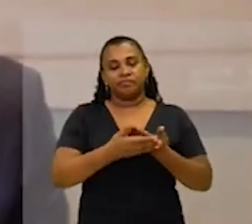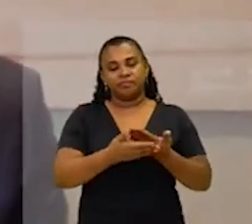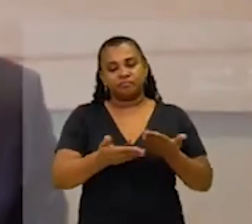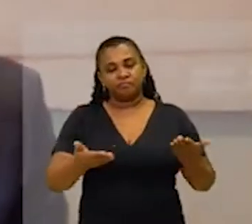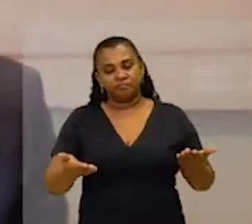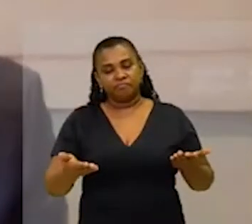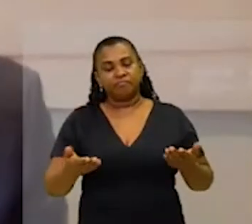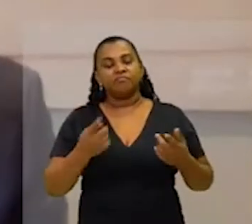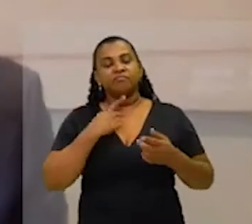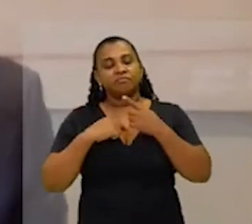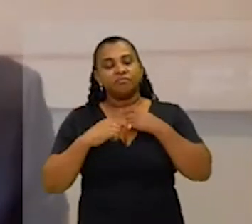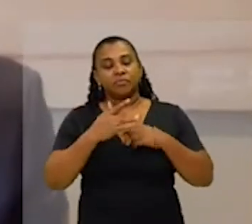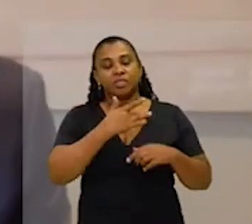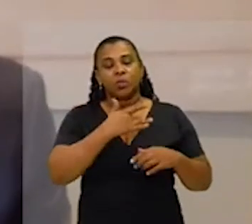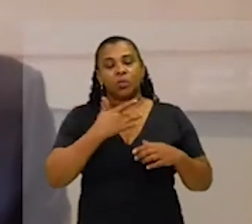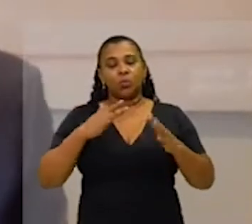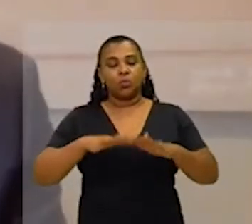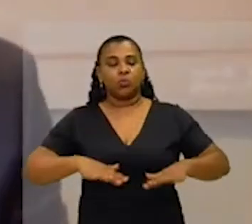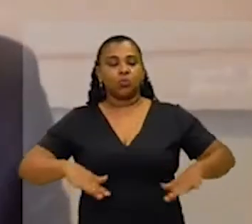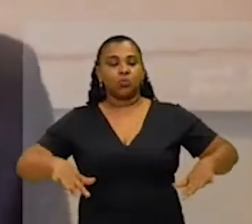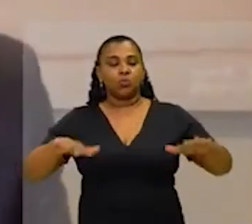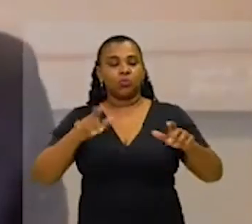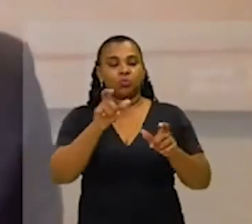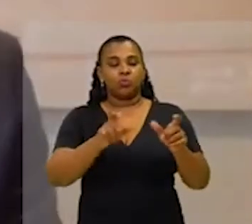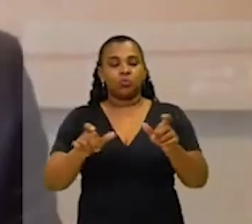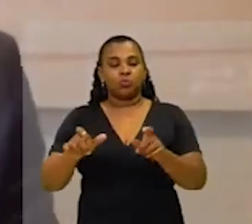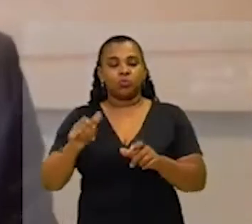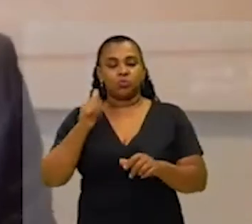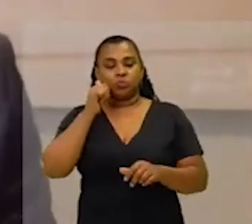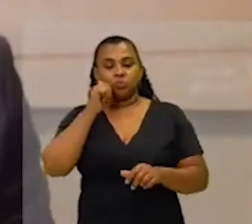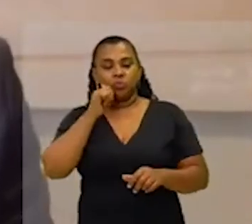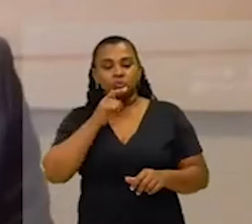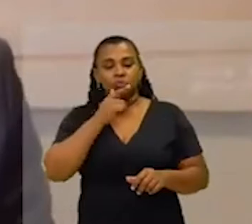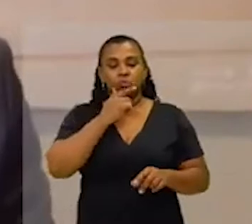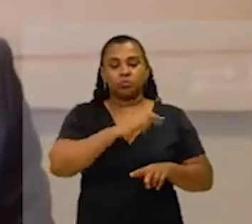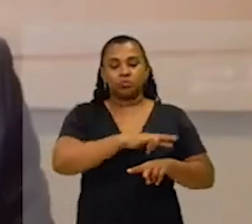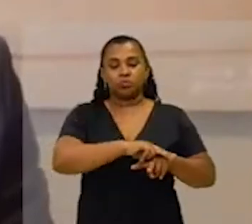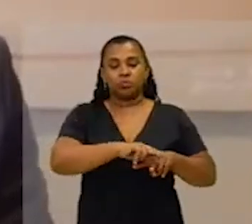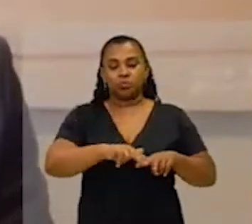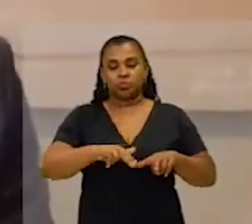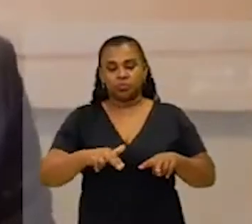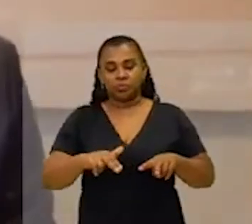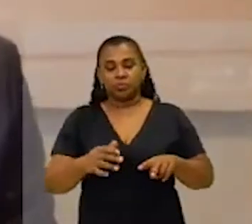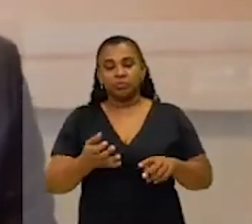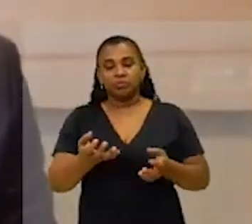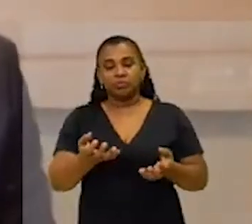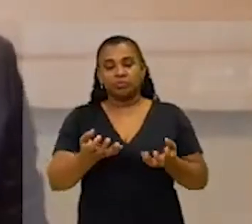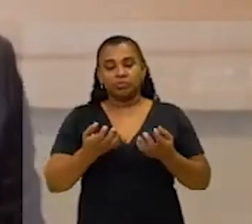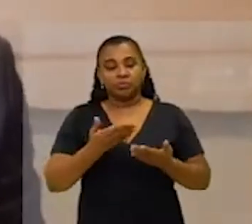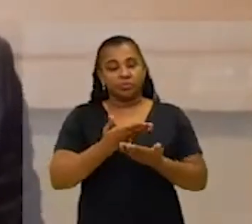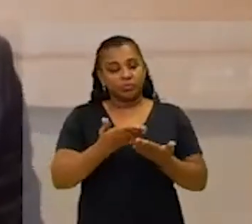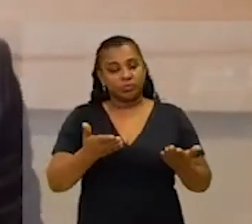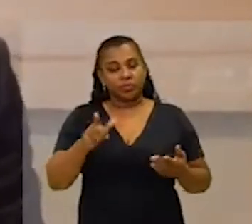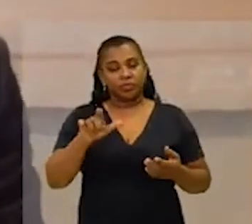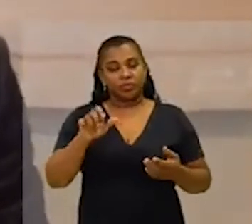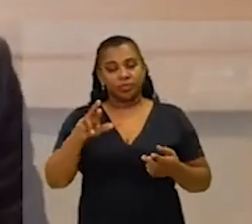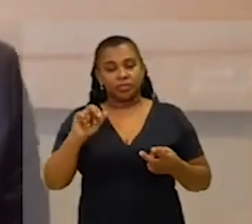de saúde a todas a todos aí queria a você Lara e a professora Poliana e também o ministro Edson